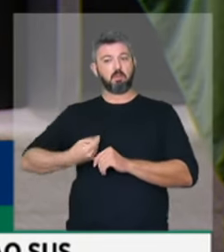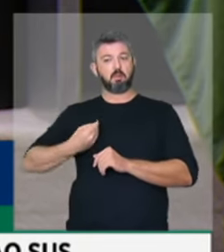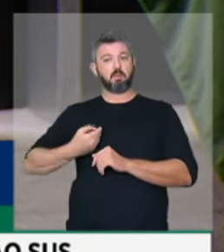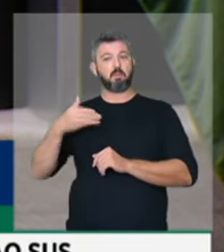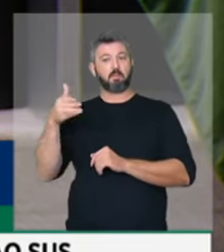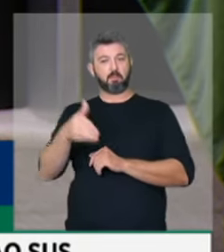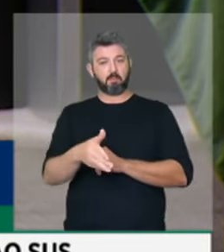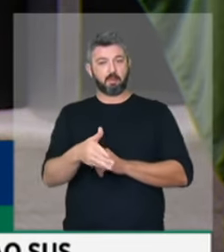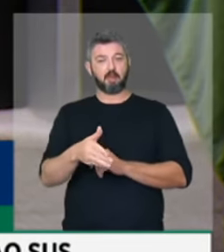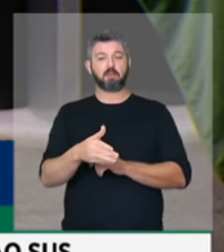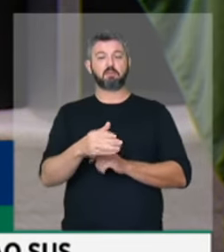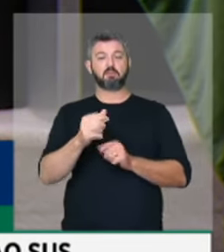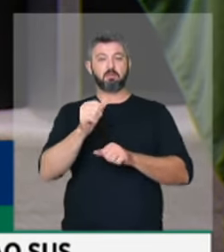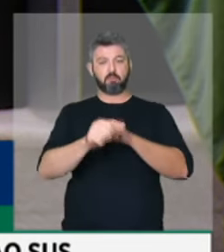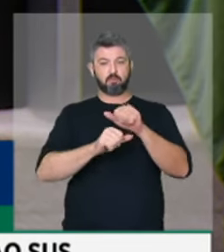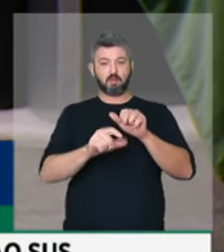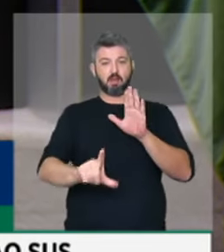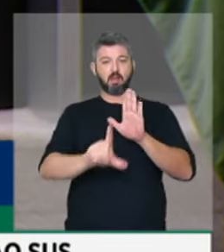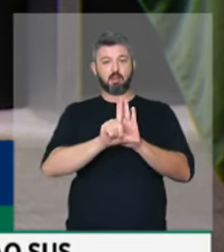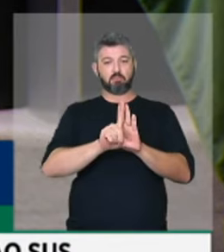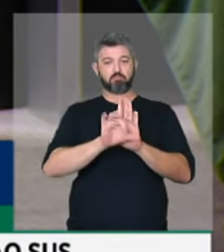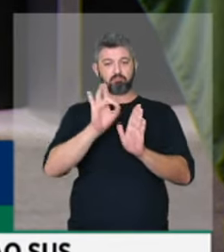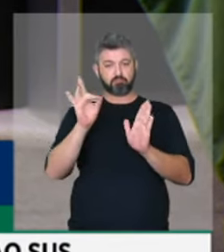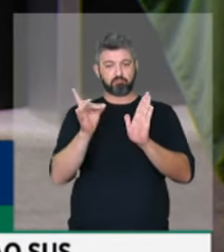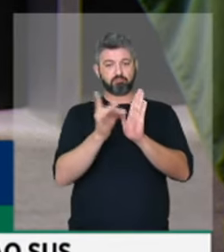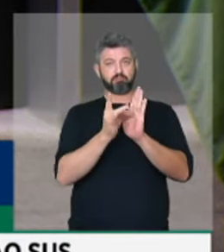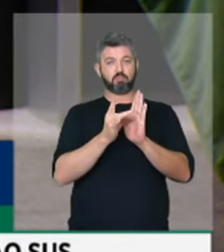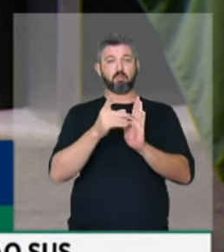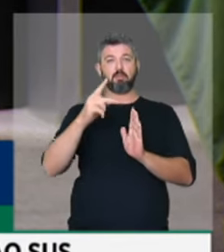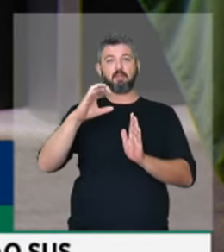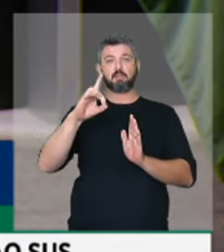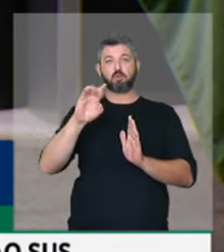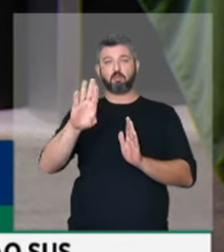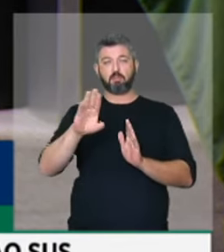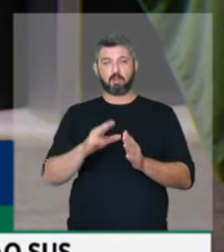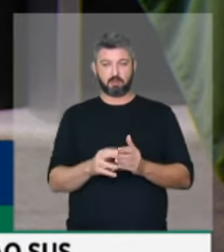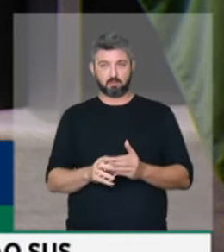DE LEGALIZAÇÃO DO PCDOB PCDOB, FOI PRESO NA DITADURA MILITAR, NA CASA DA LAPA,